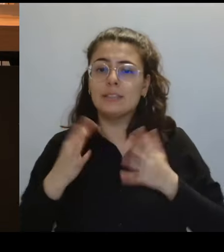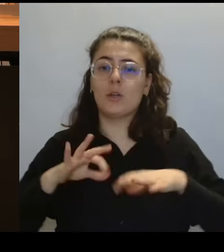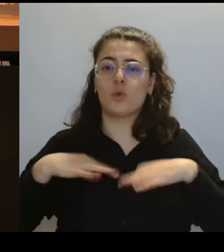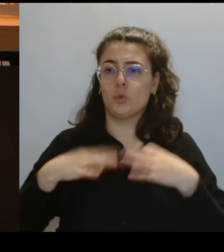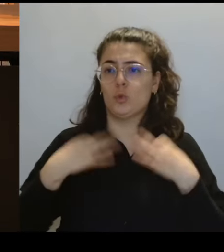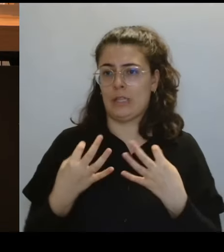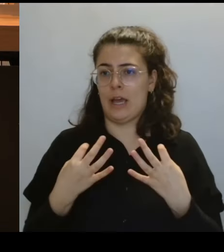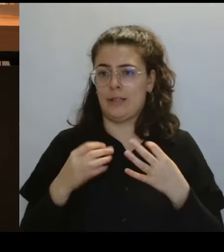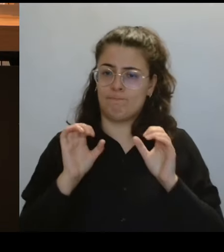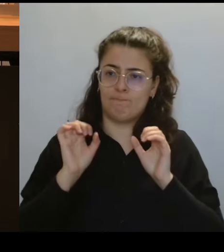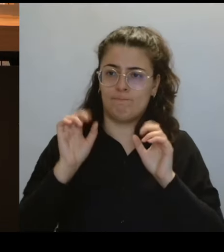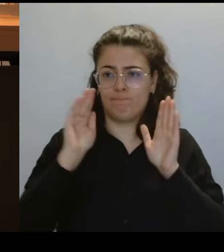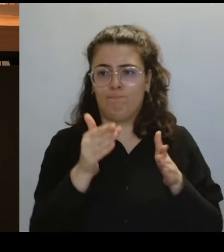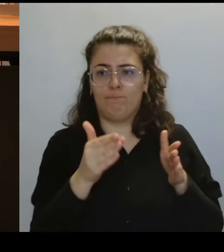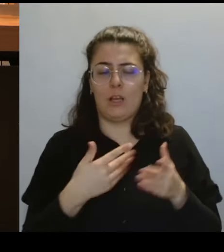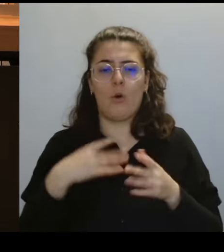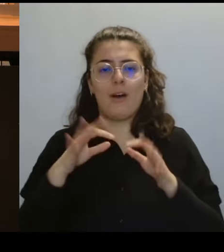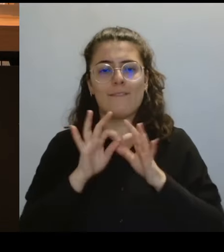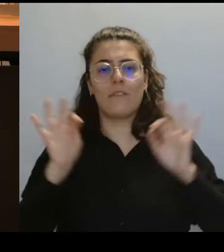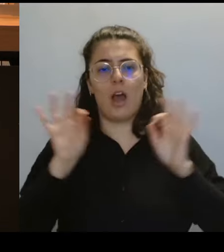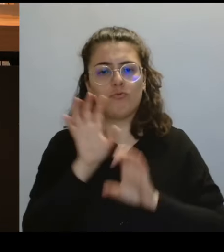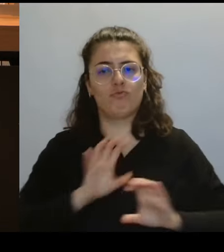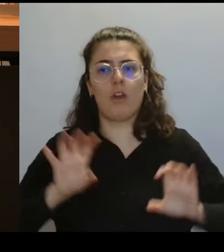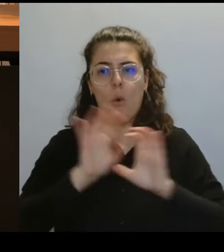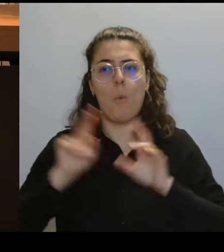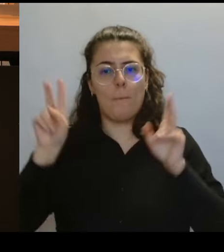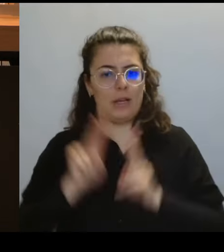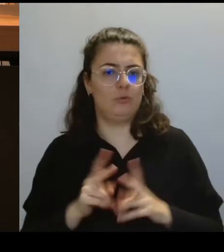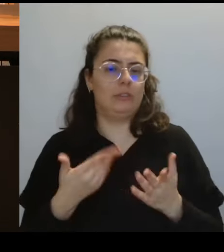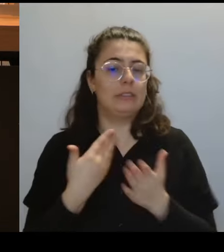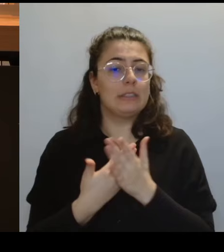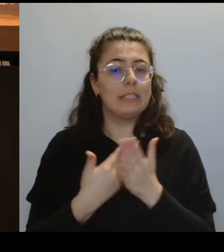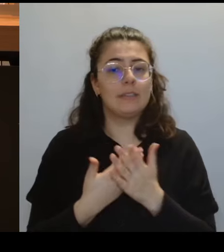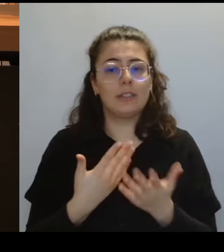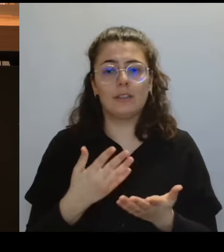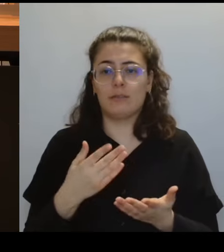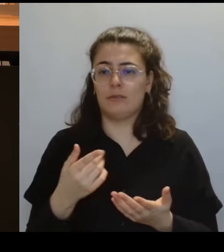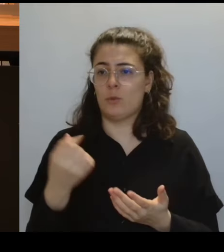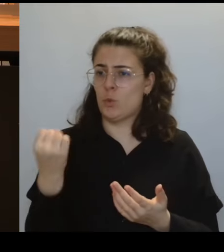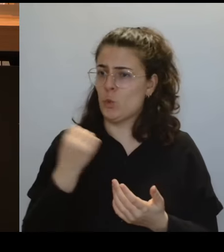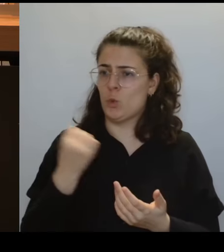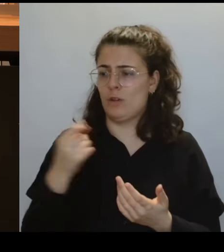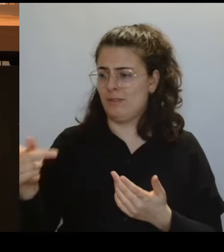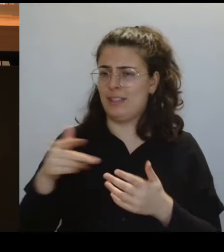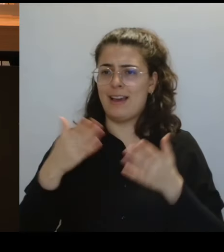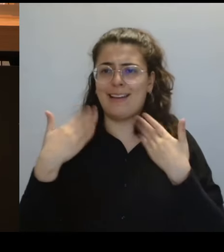deswegen ist es natürlich besonders bitter, dass hier die Klimaleugnerpartei mit den Faschisten so einen Antrag stellt und wir uns